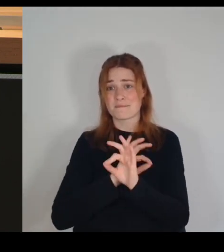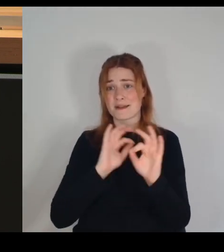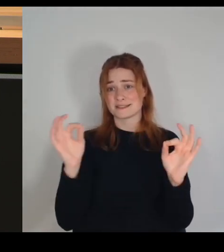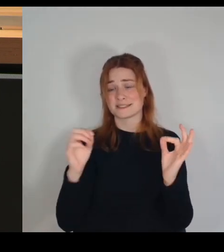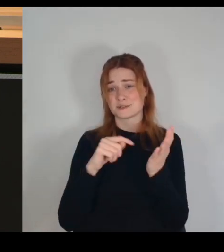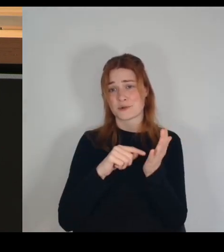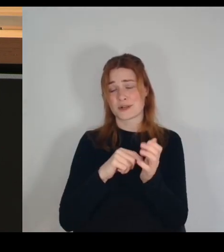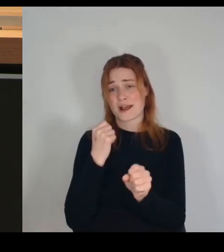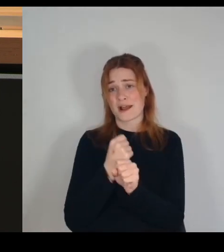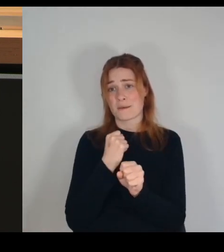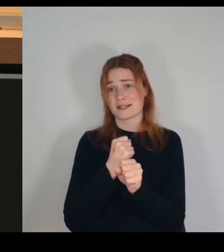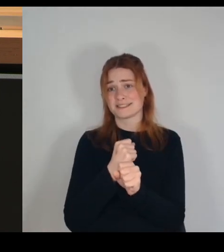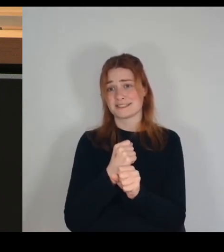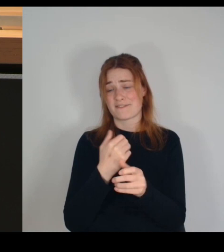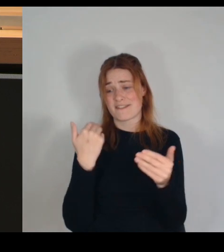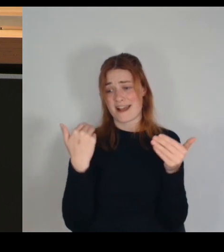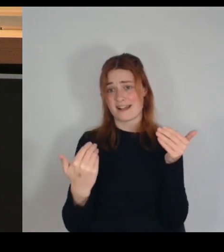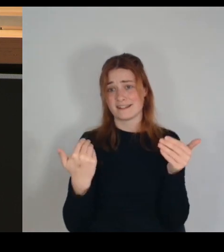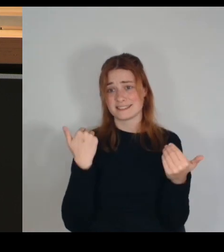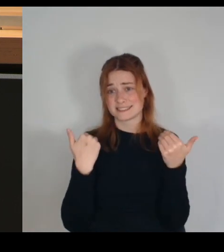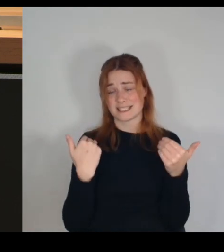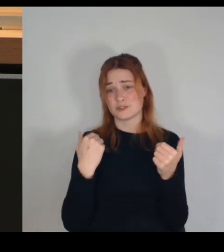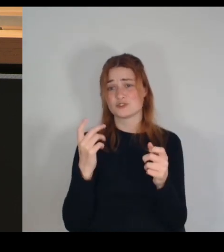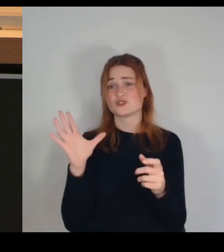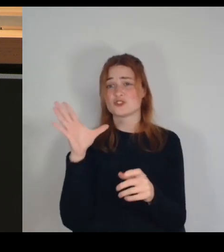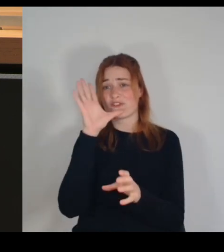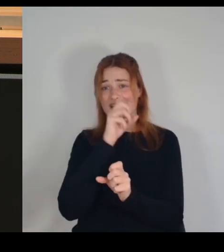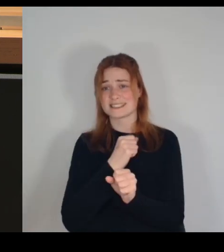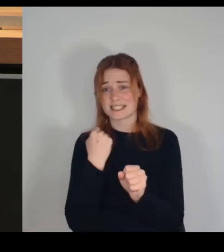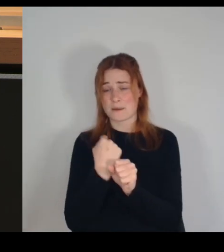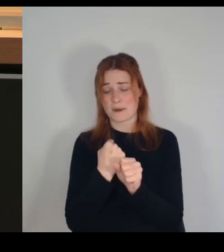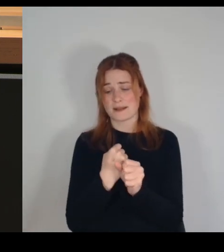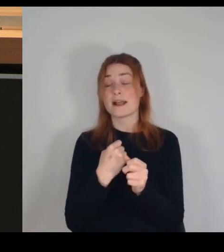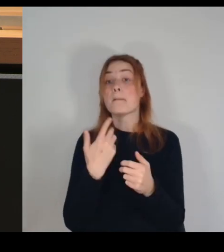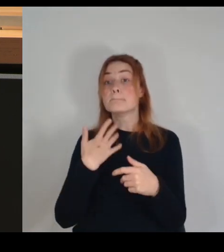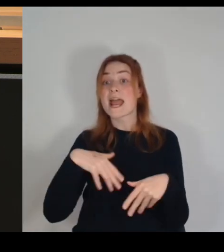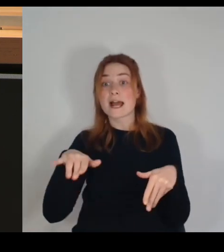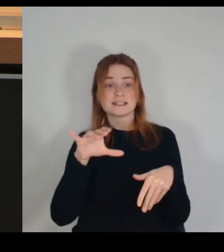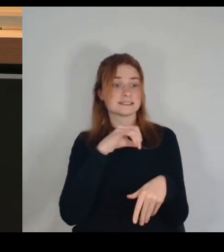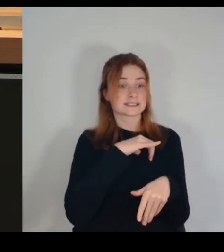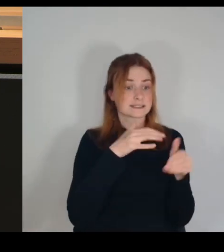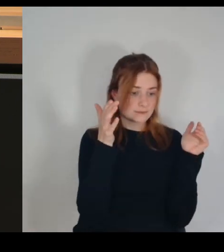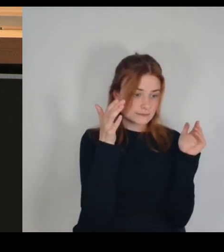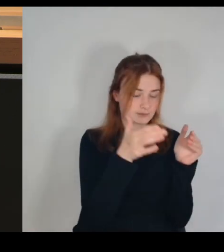allerdings darauf, wie man sich vor einer Auftraggeberhaftung schützen kann. Das finde ich auch gerade auch im